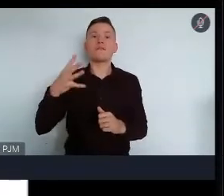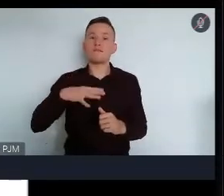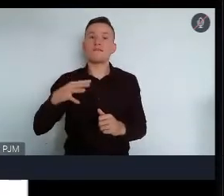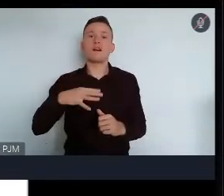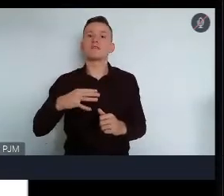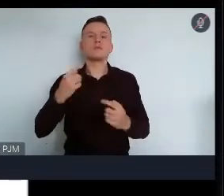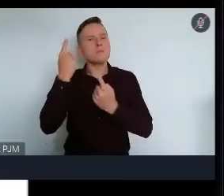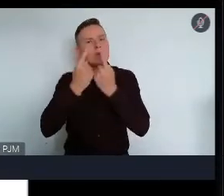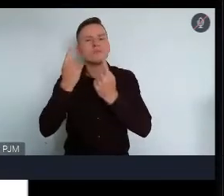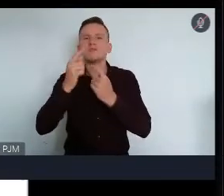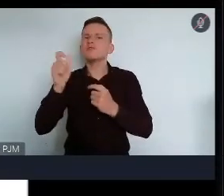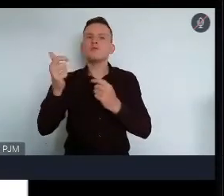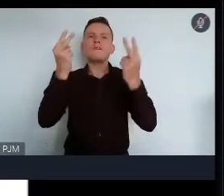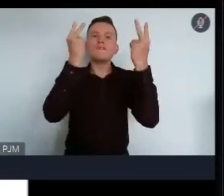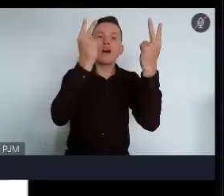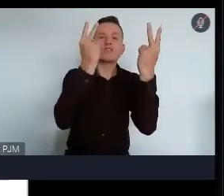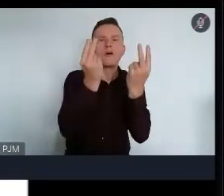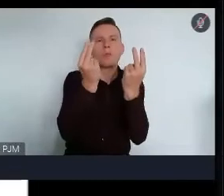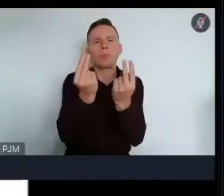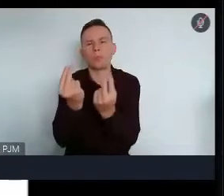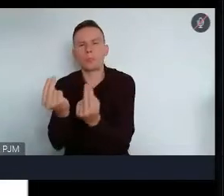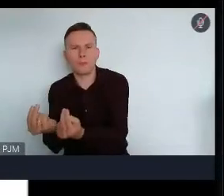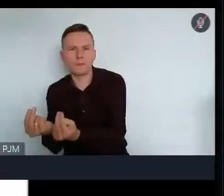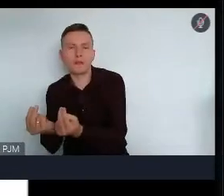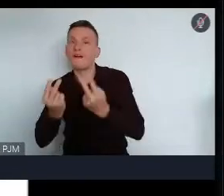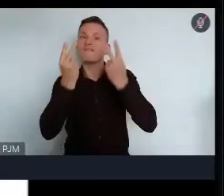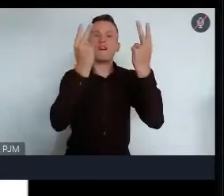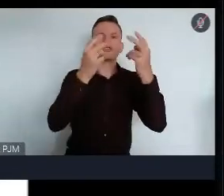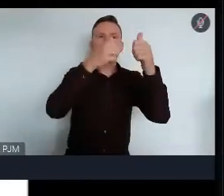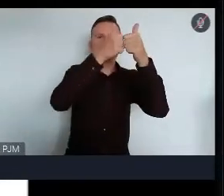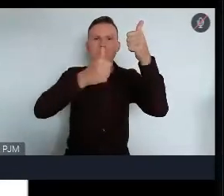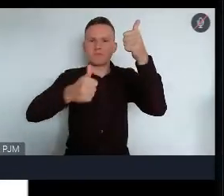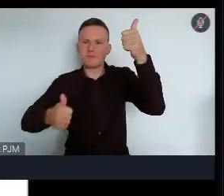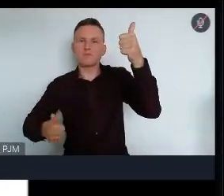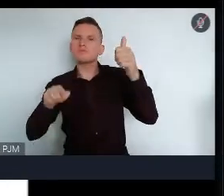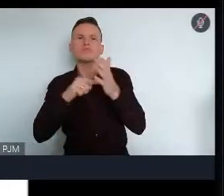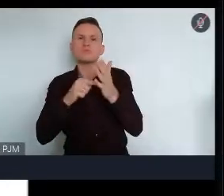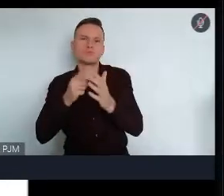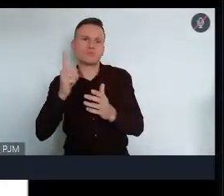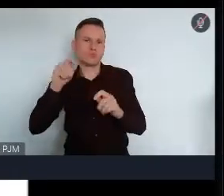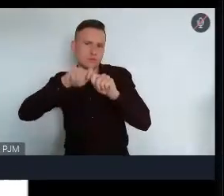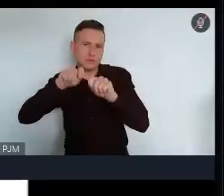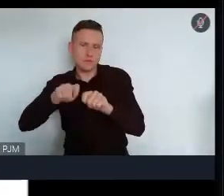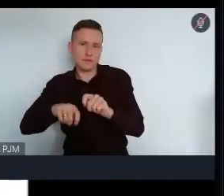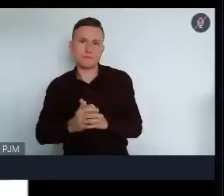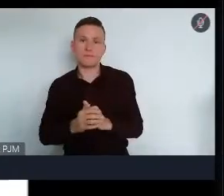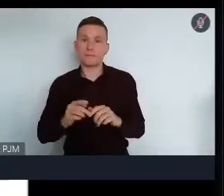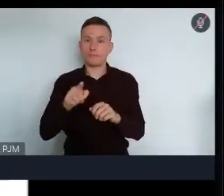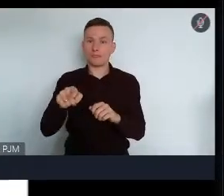z kolegami z innych działów i innymi interesariuszami. Ten pierwszy krok pozwoli wam uzyskać jasną wizualizację projektu